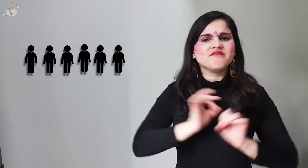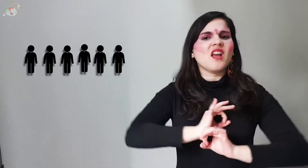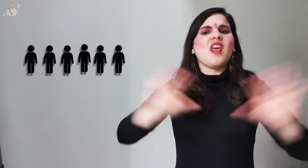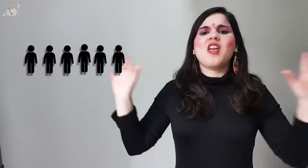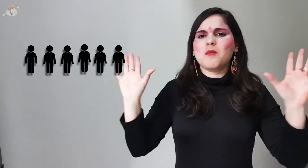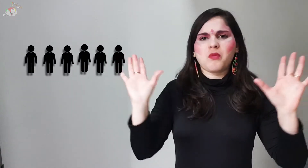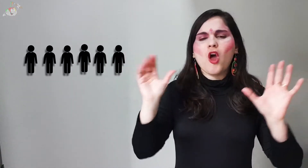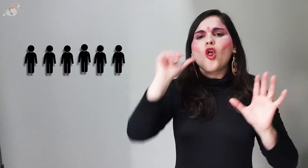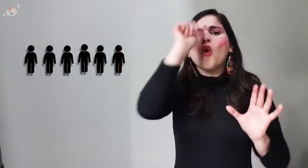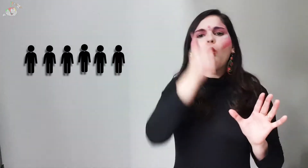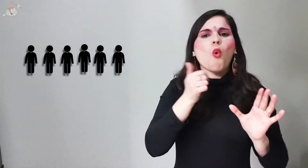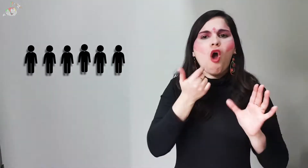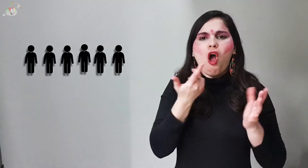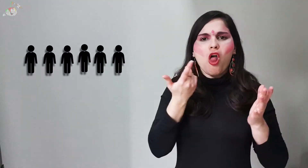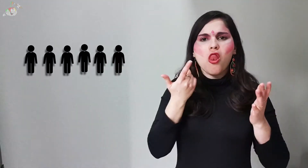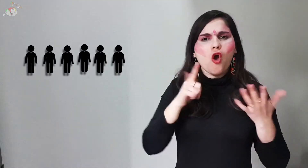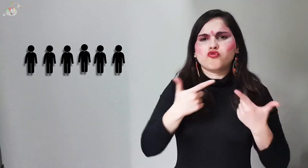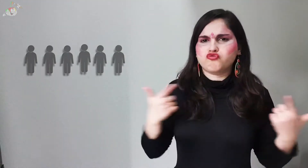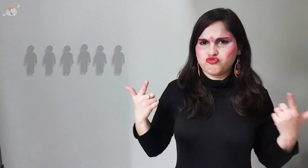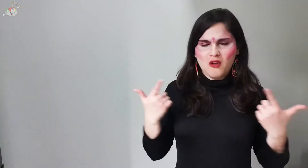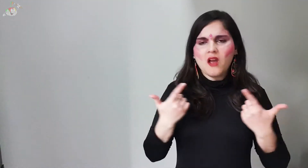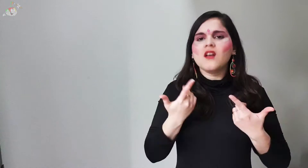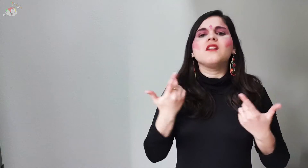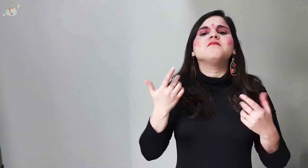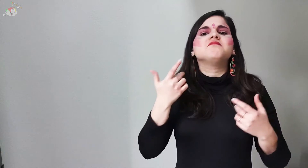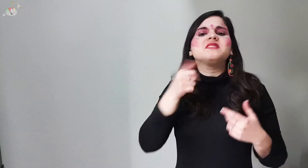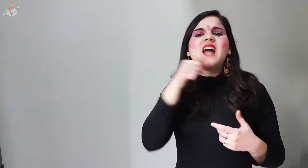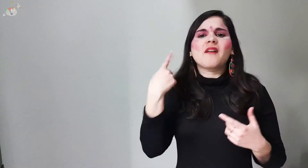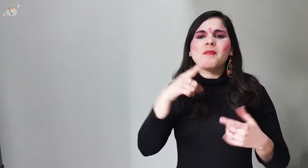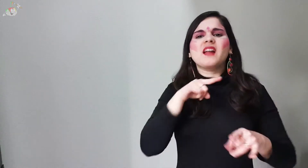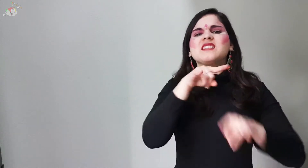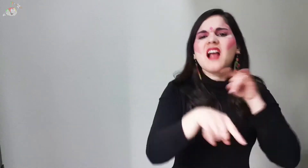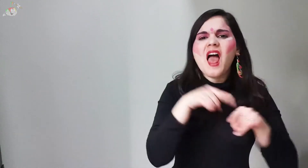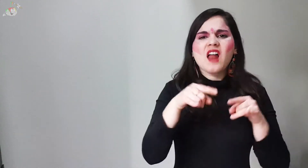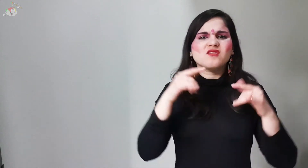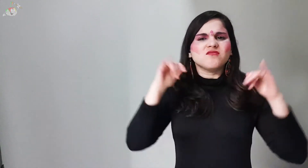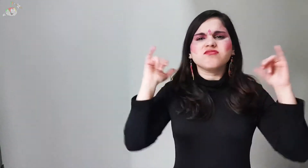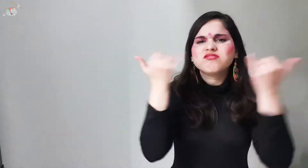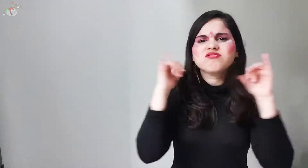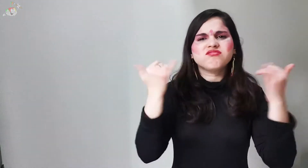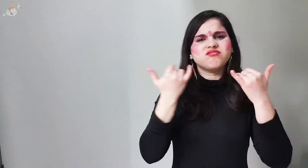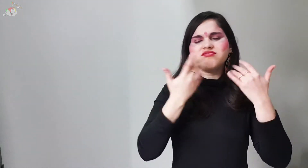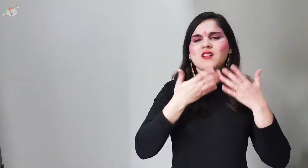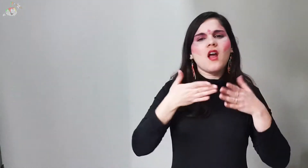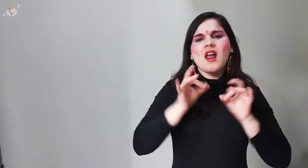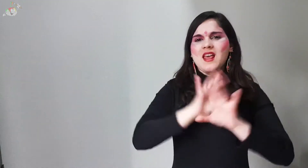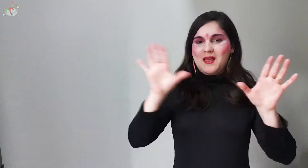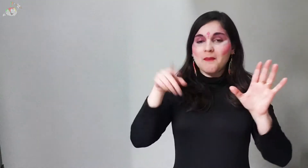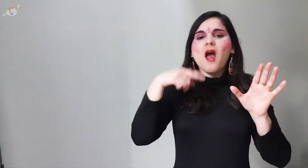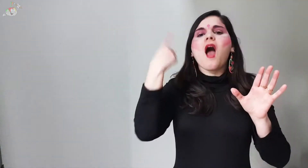Erano liberi senza ruoli così che potessero fare scherzi e divertirsi,